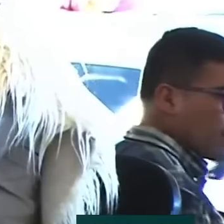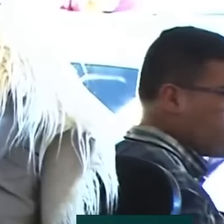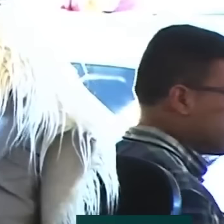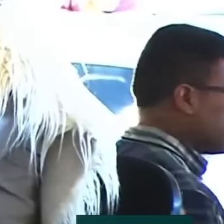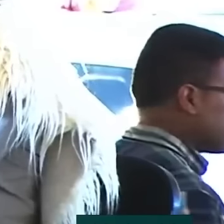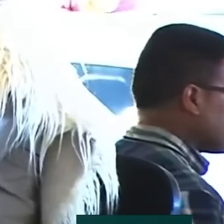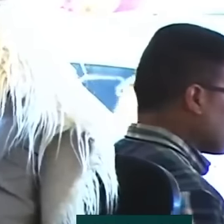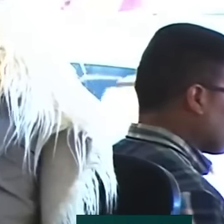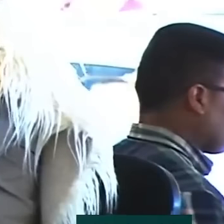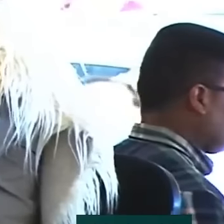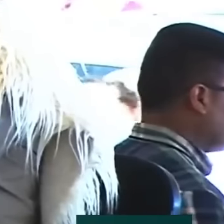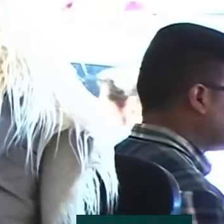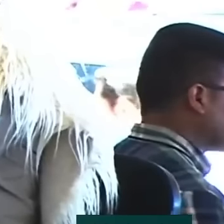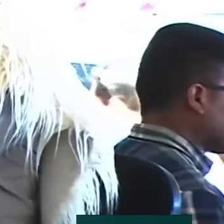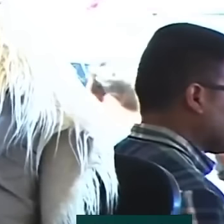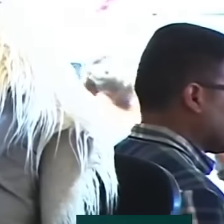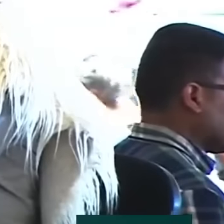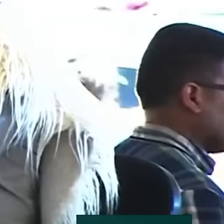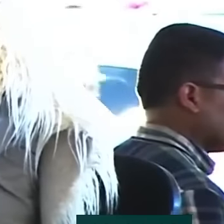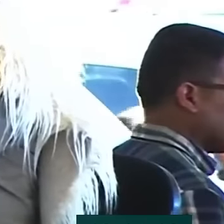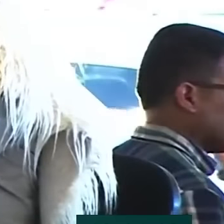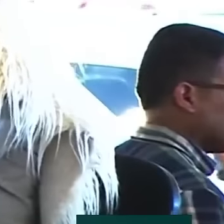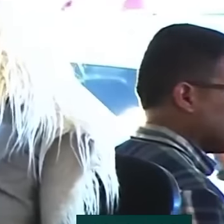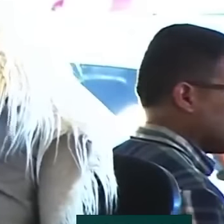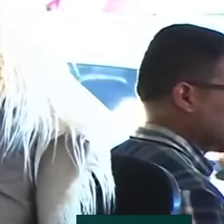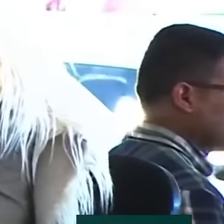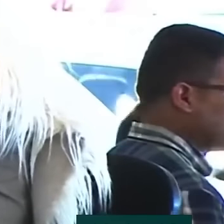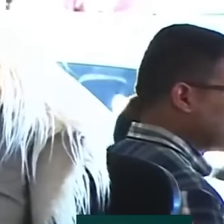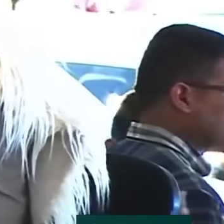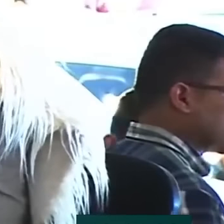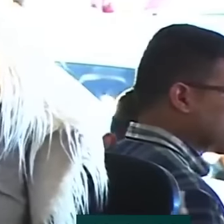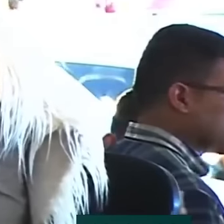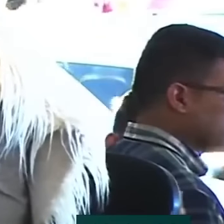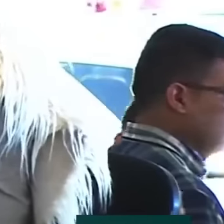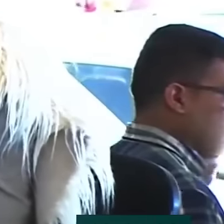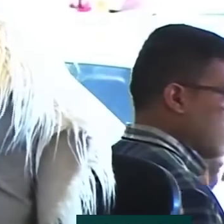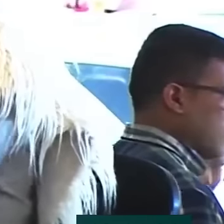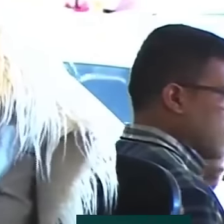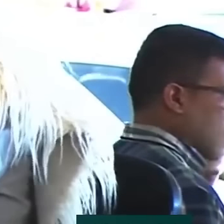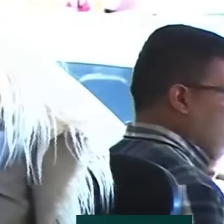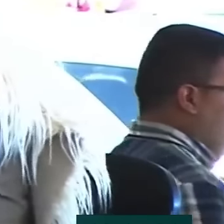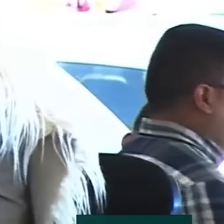Constante